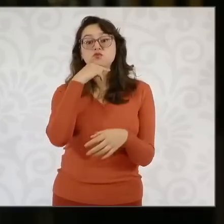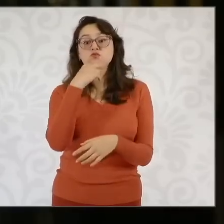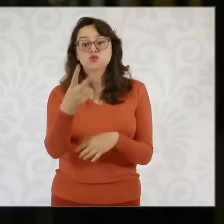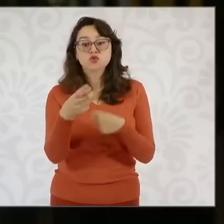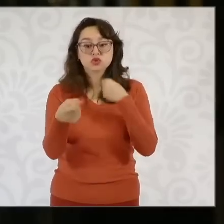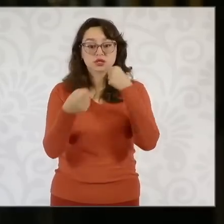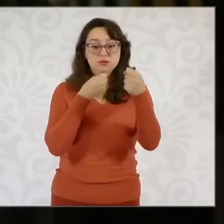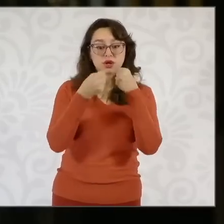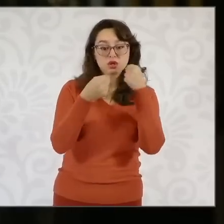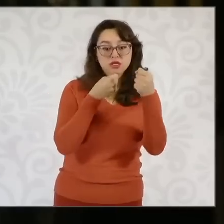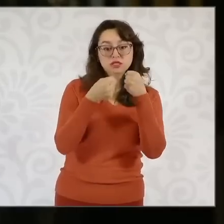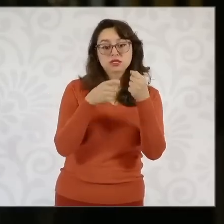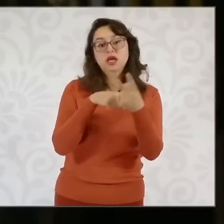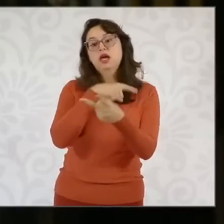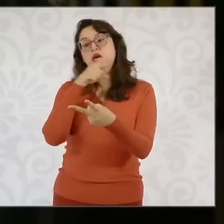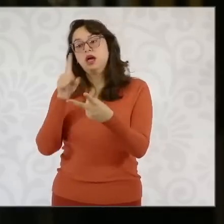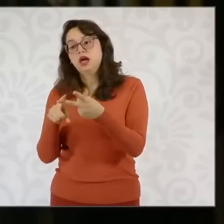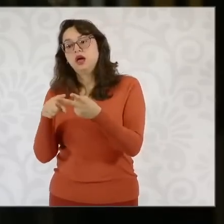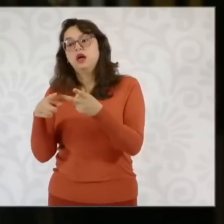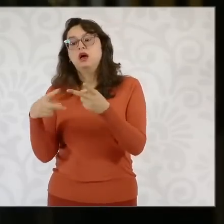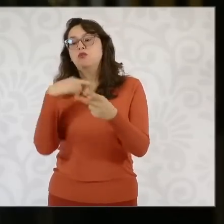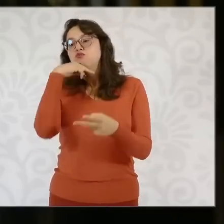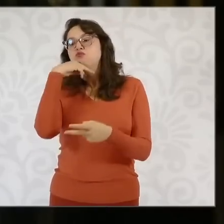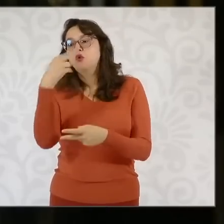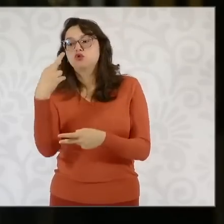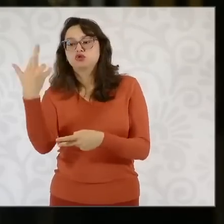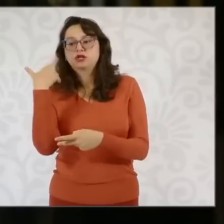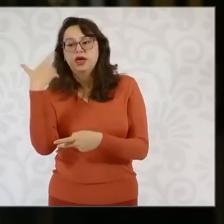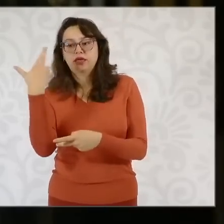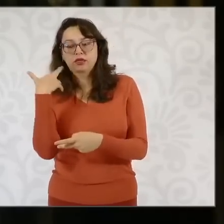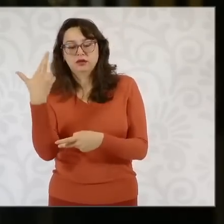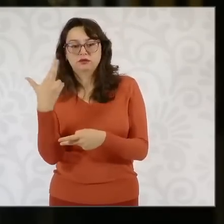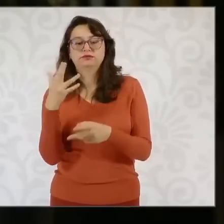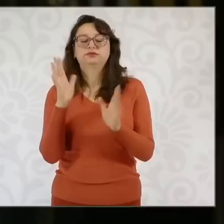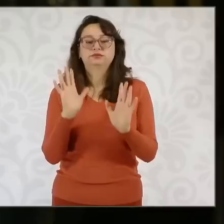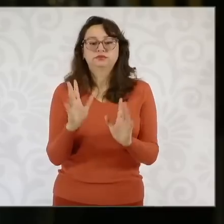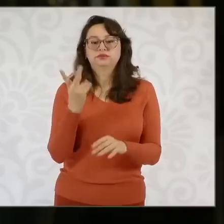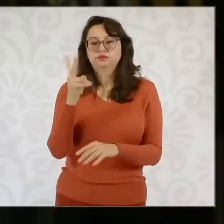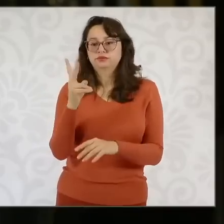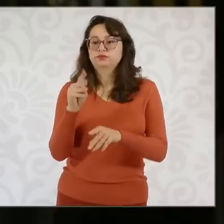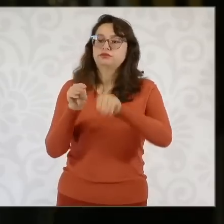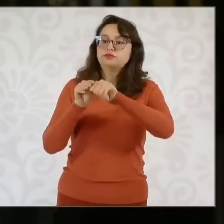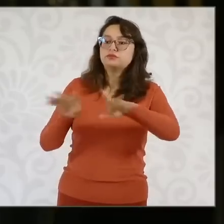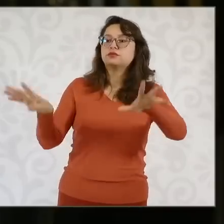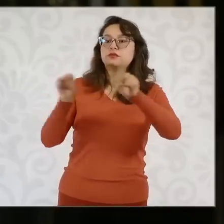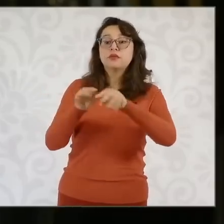que dirige la maestra Celeste le estamos dando seguimiento ya desde hace tiempo al tema migrante